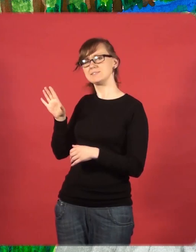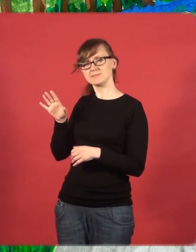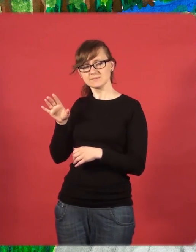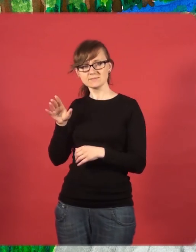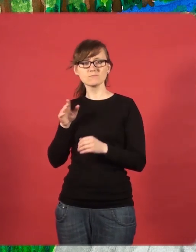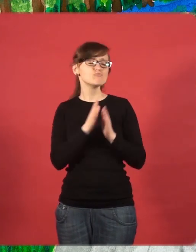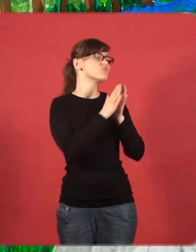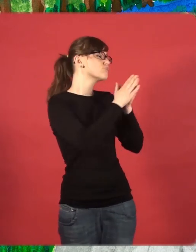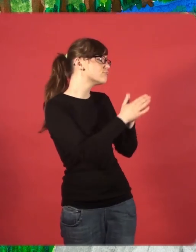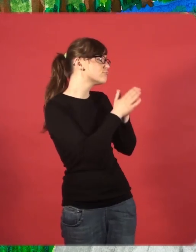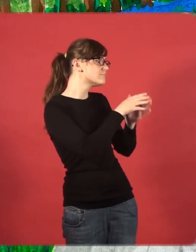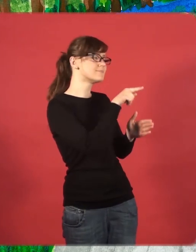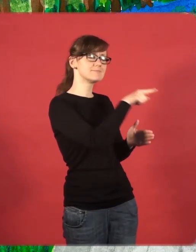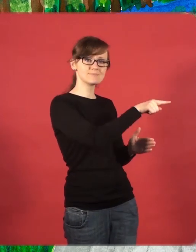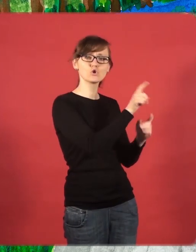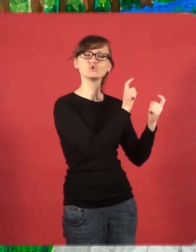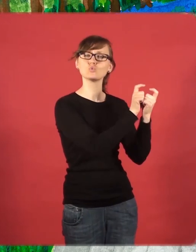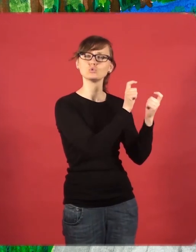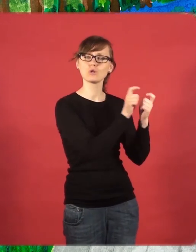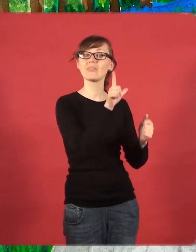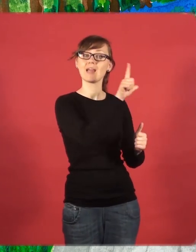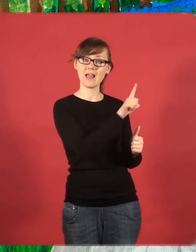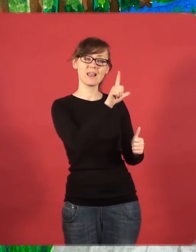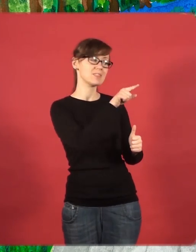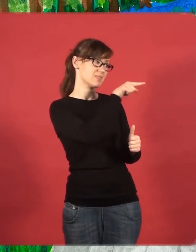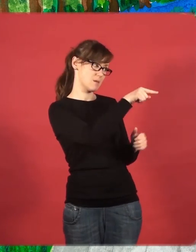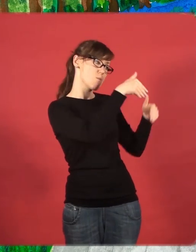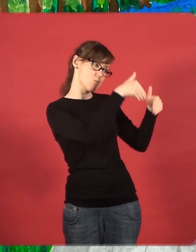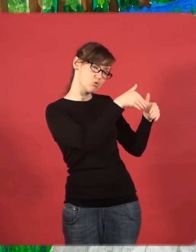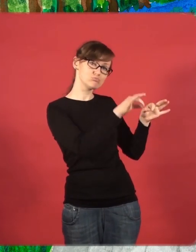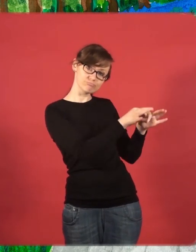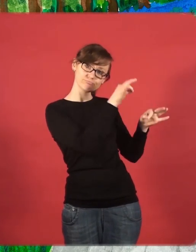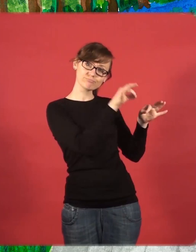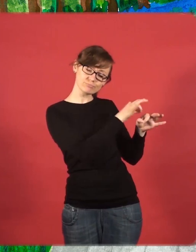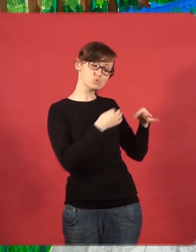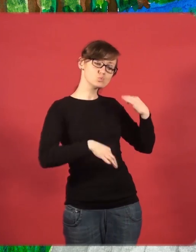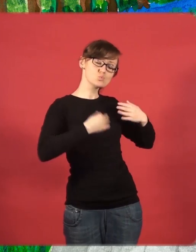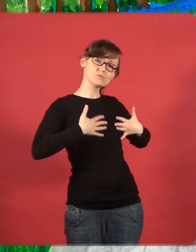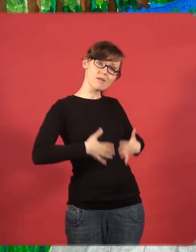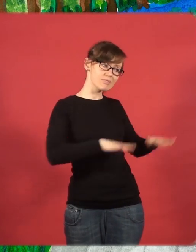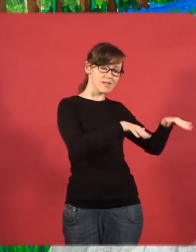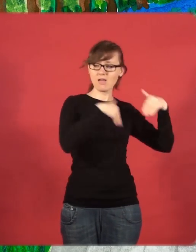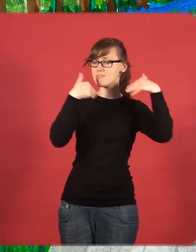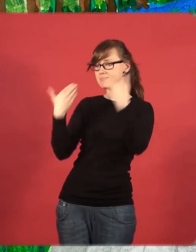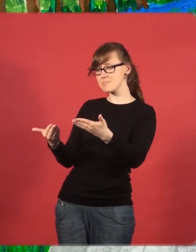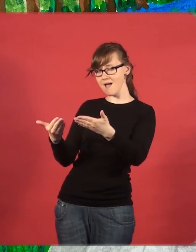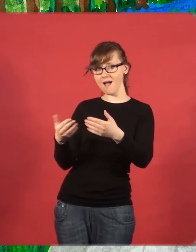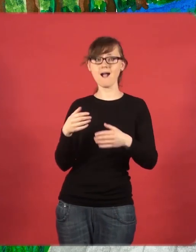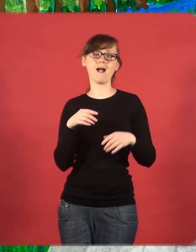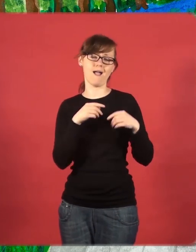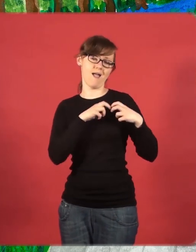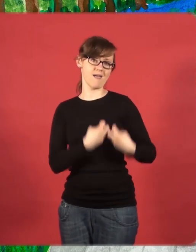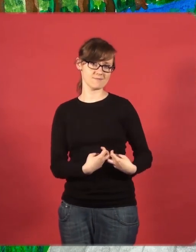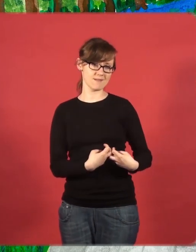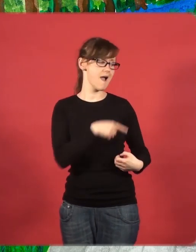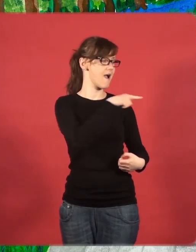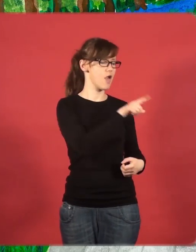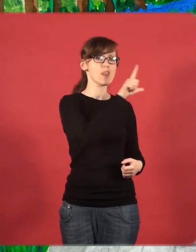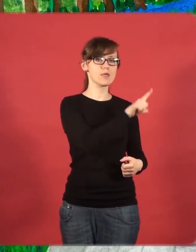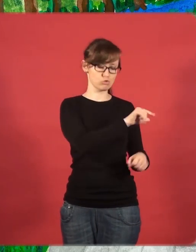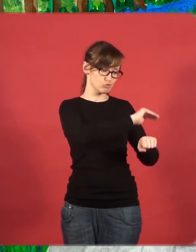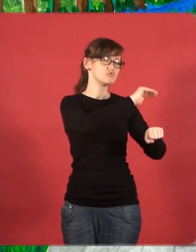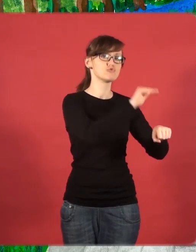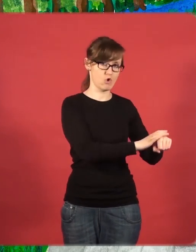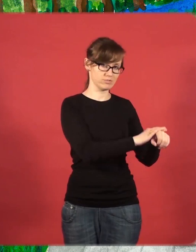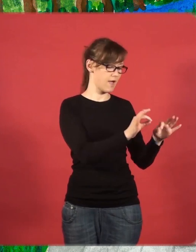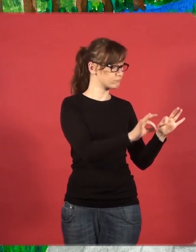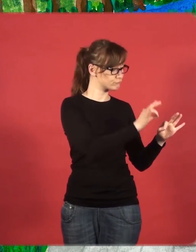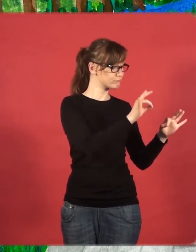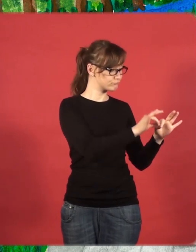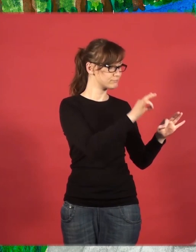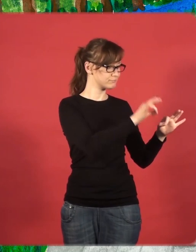Widząc Anię w otoczeniu koleżanek, uznał, że dziewczynka powinna mieć choć jedną ładną sukienkę. Obawiając się, że Maryla skrytykuje jego pomysł, poszedł po pomoc do pani Linde. Małgorzata zgodziła się uszyć sukienkę dla Ani według najnowszej mody.